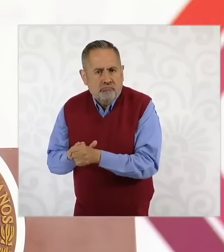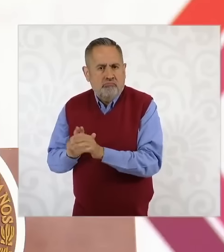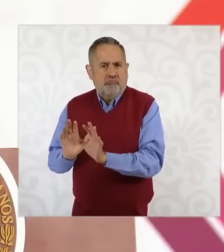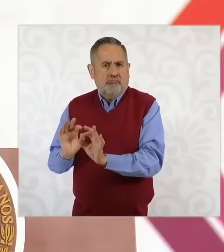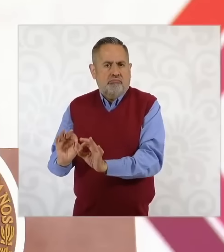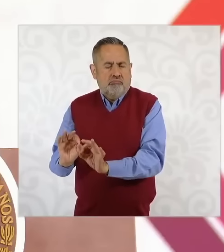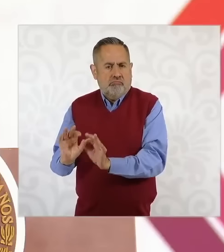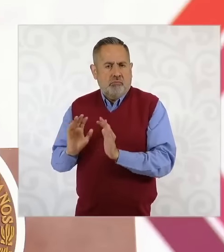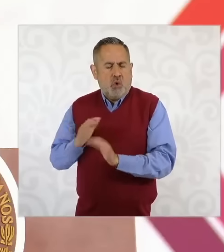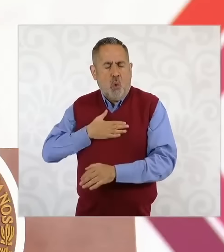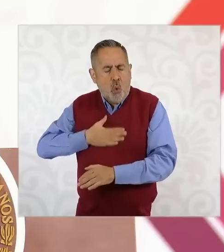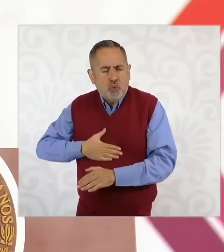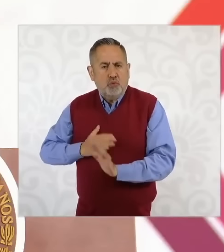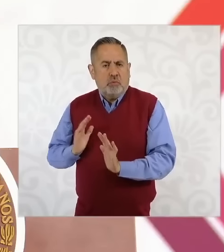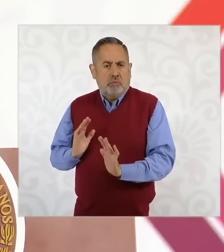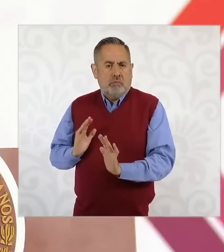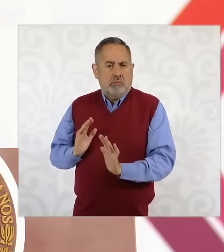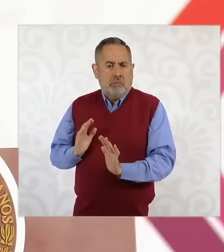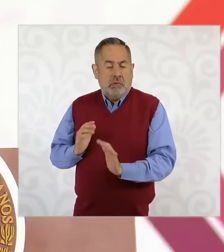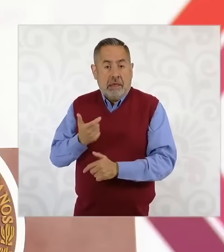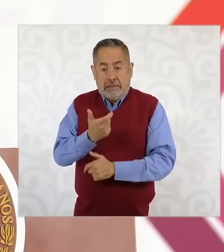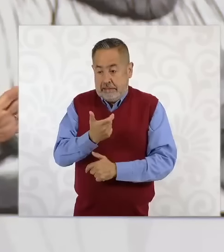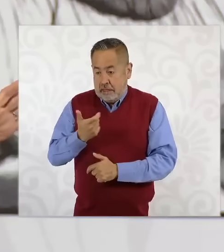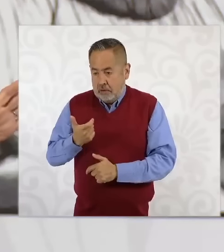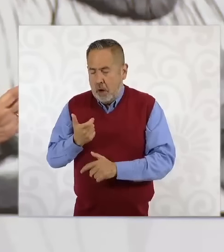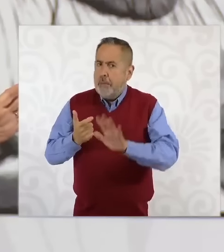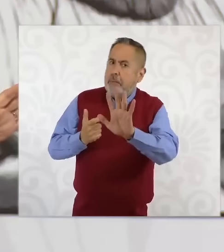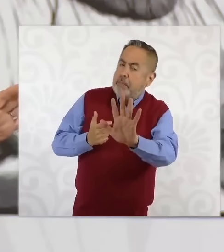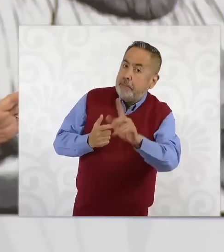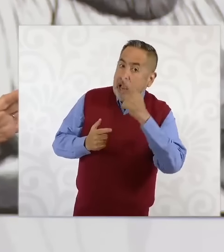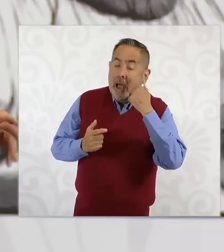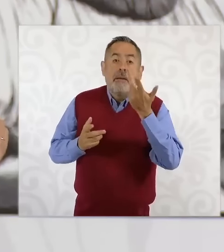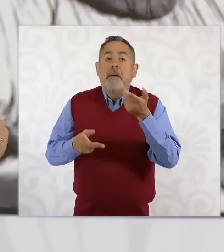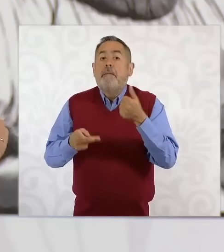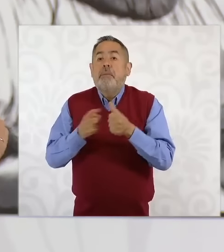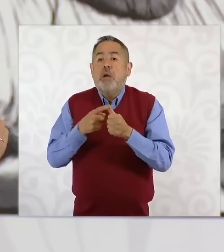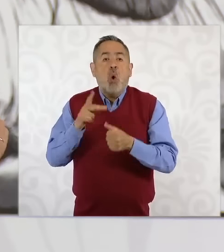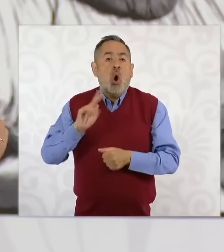este uso de recursos públicos, bueno, primero a lo mejor lo pagaron de su dinero, ¿no? Sí, es legal.